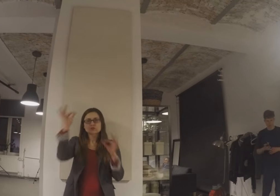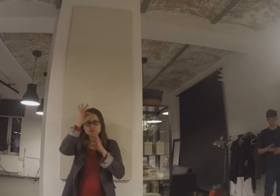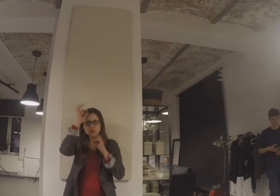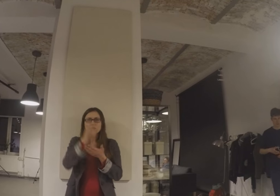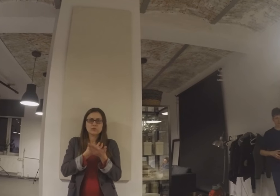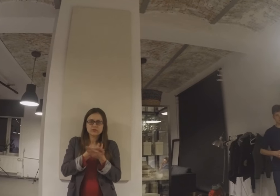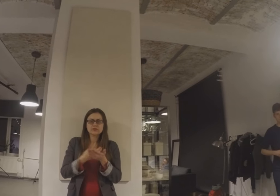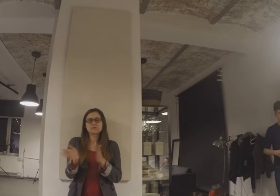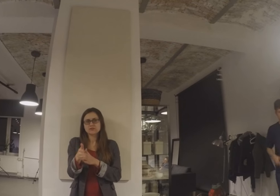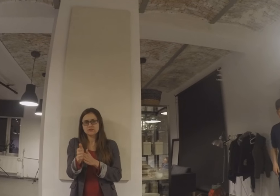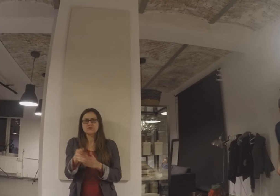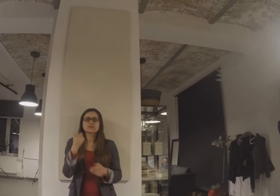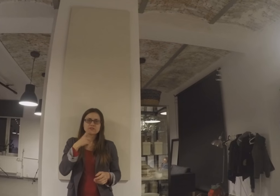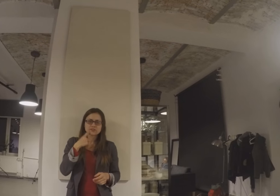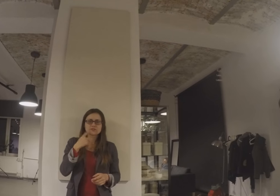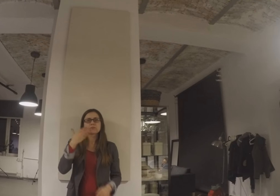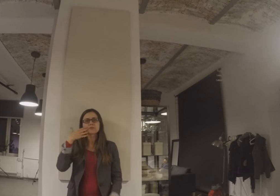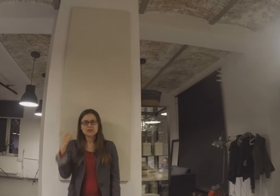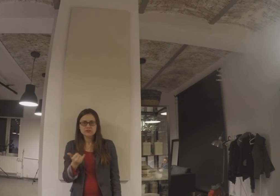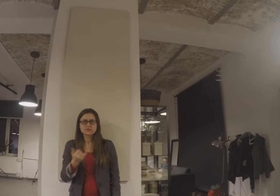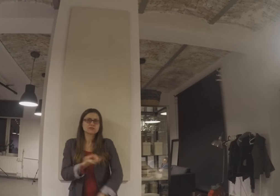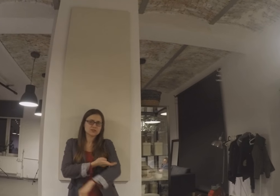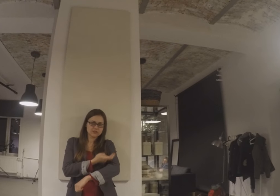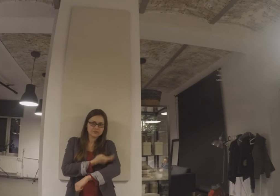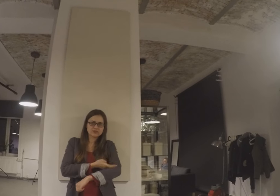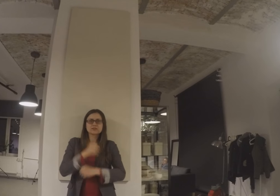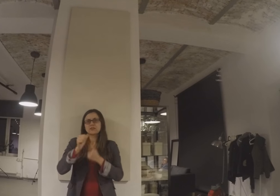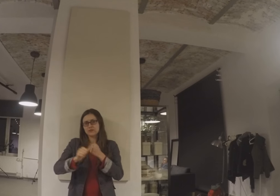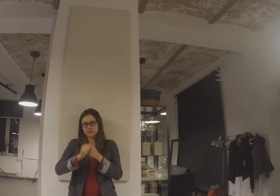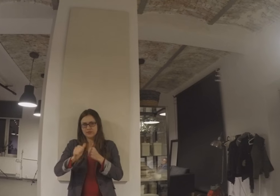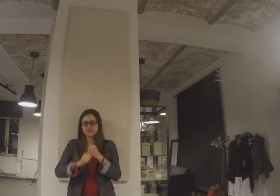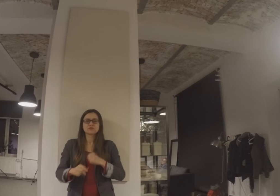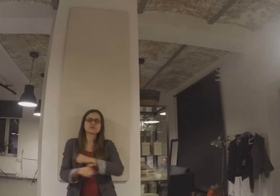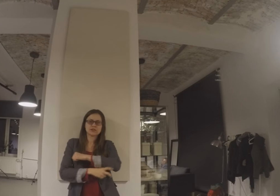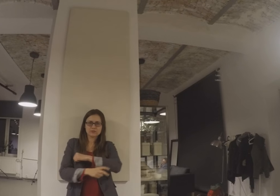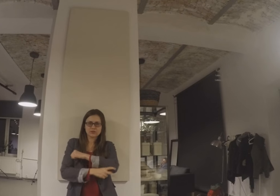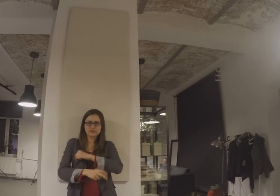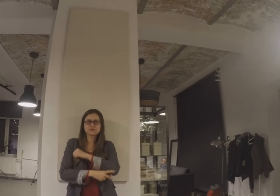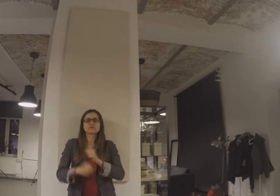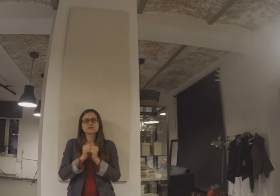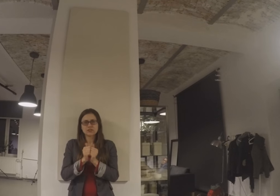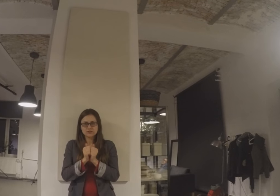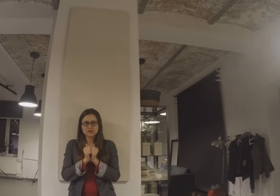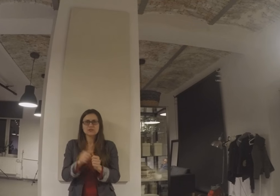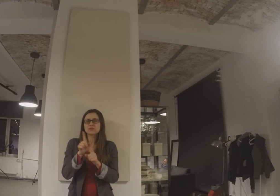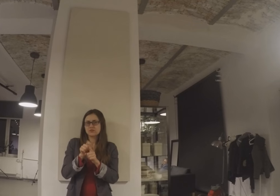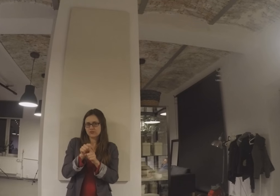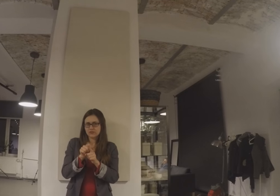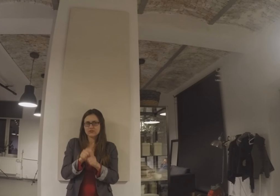Januar Februar März April Mai Juni Juli August September Oktober